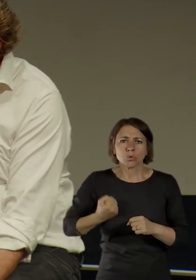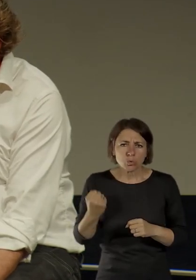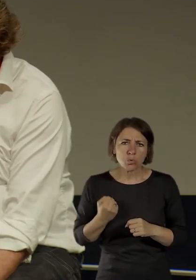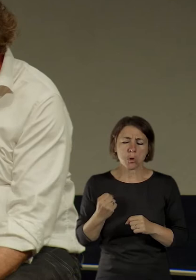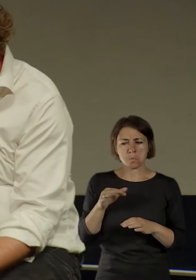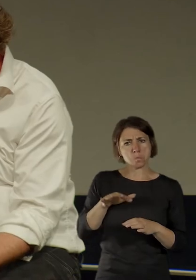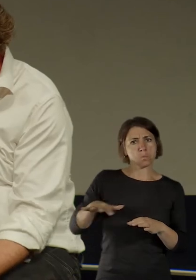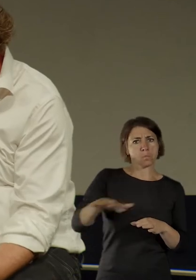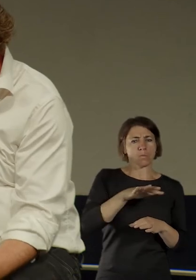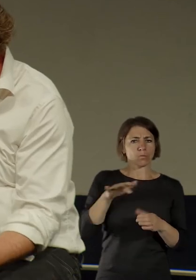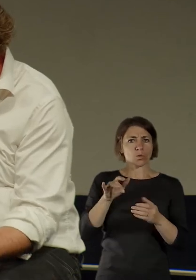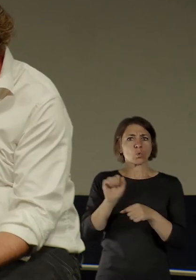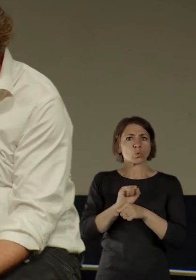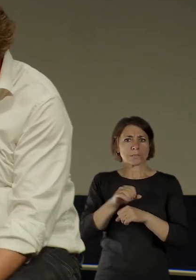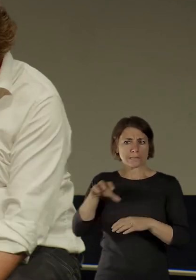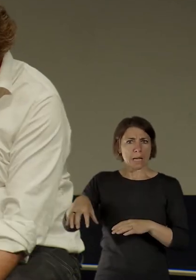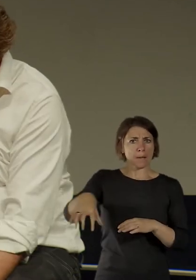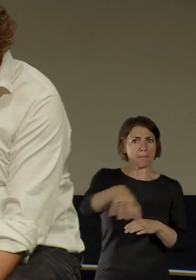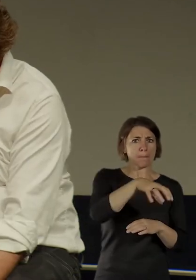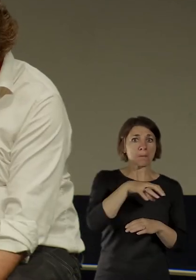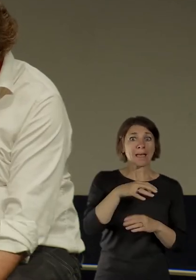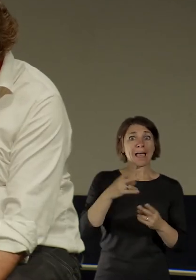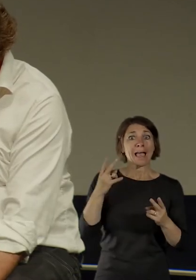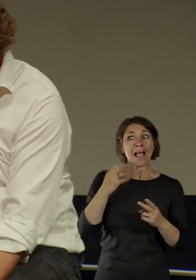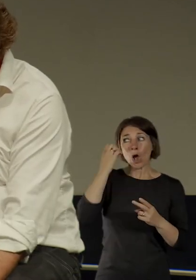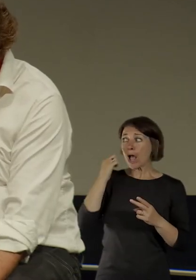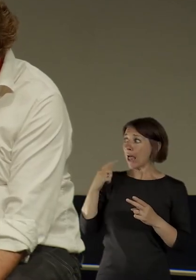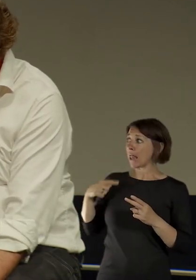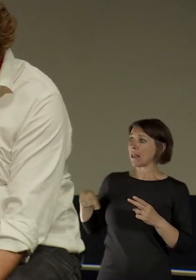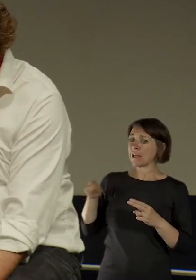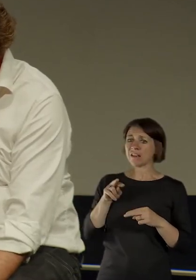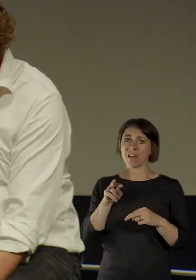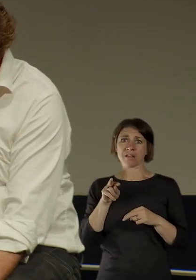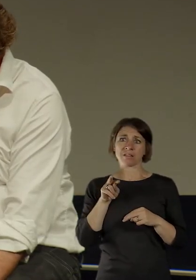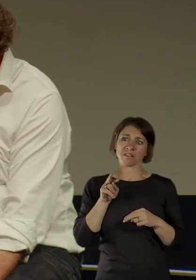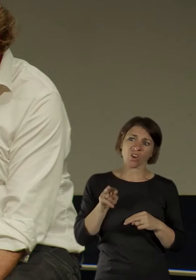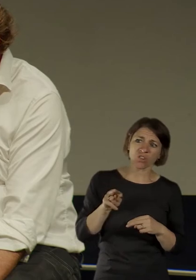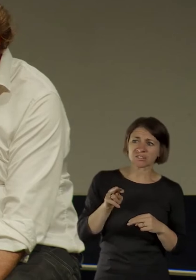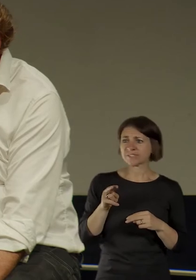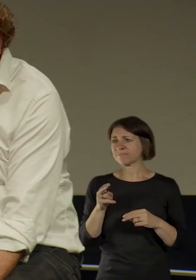nějaká, že by to většinová společnost akceptovala jako výhodné to nechat, jak to je.